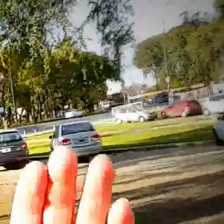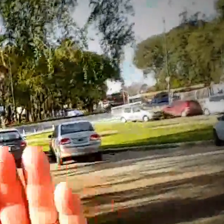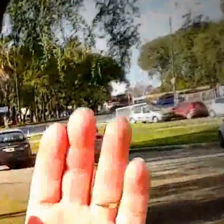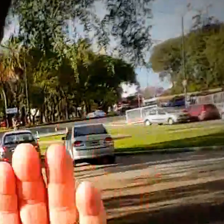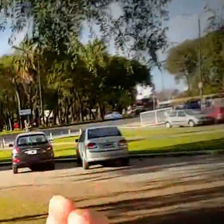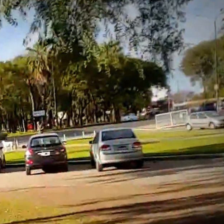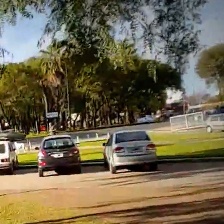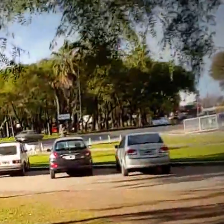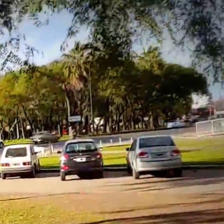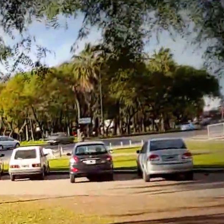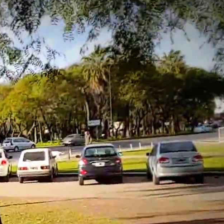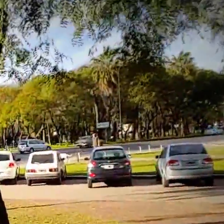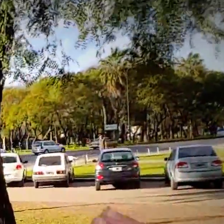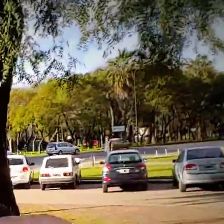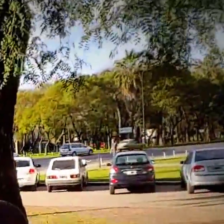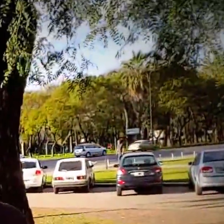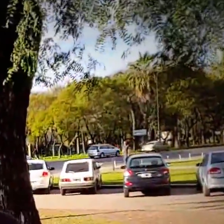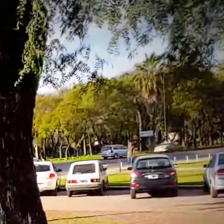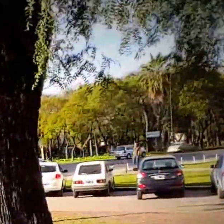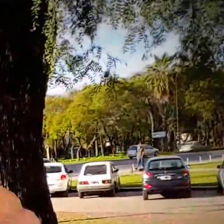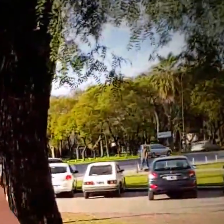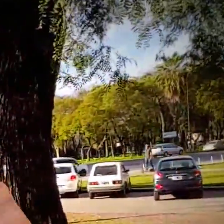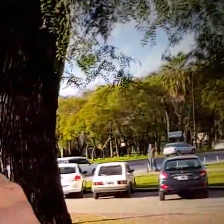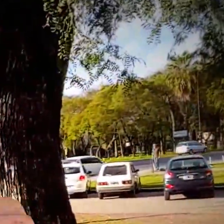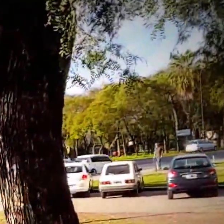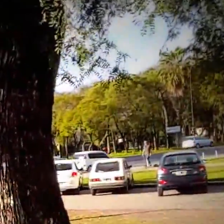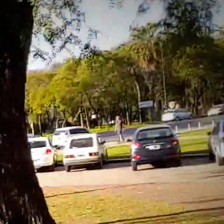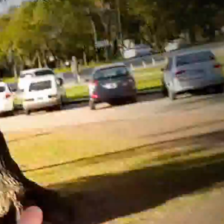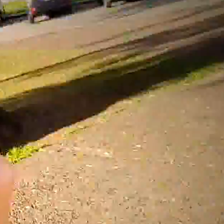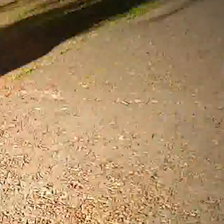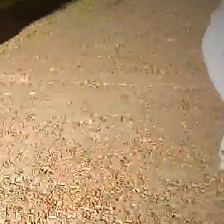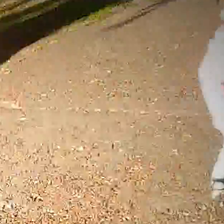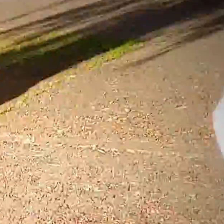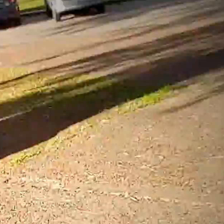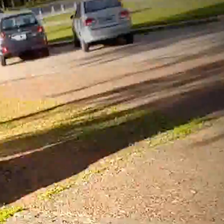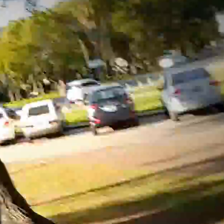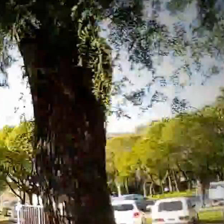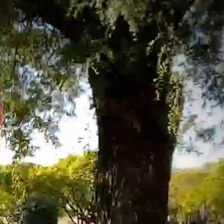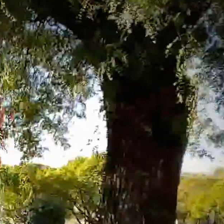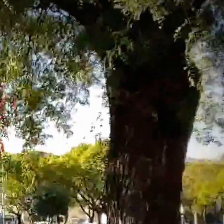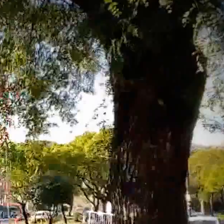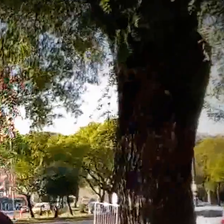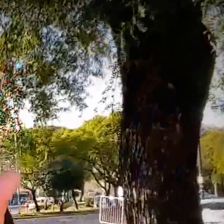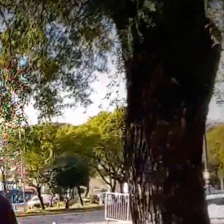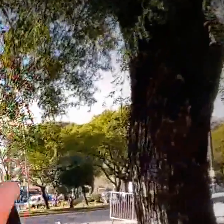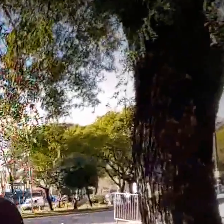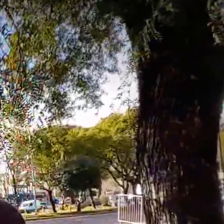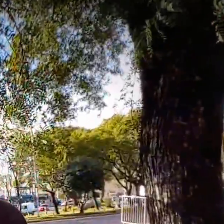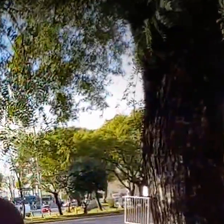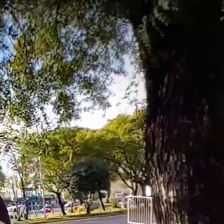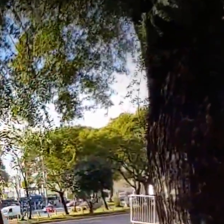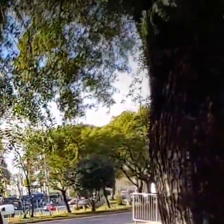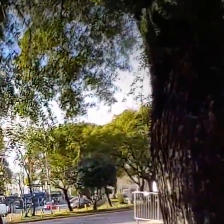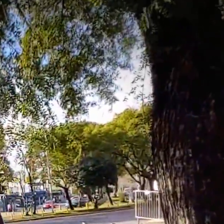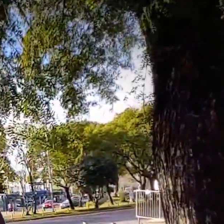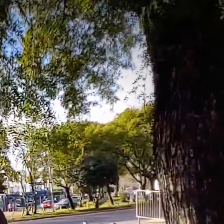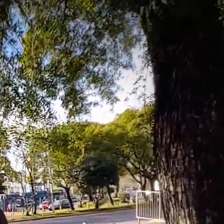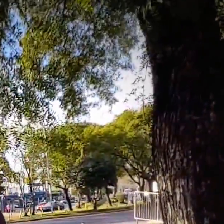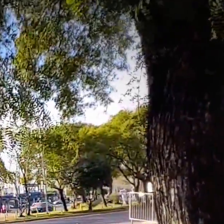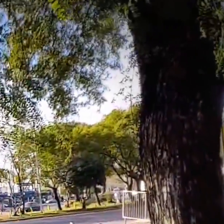Hola... Yo estaba... De repente me llamó Faustina... ¡Ella se reía mucho! Le pregunté: ¿De que reíste?